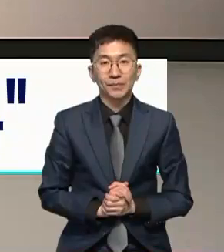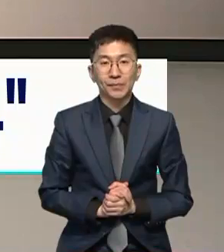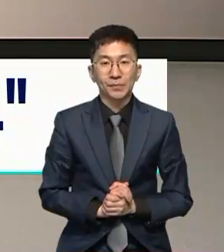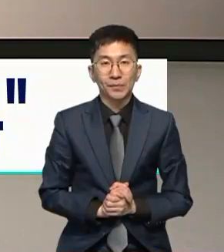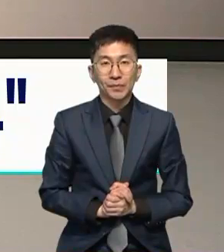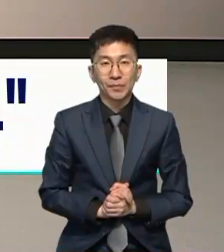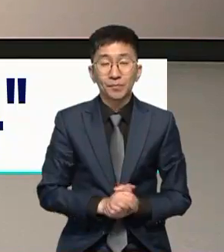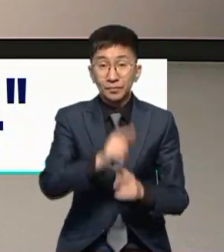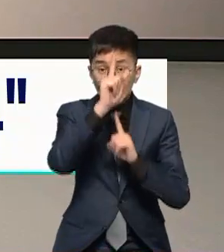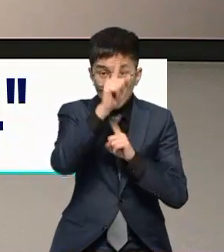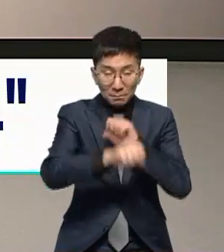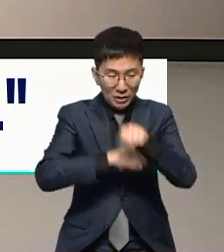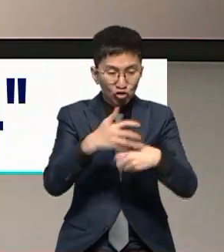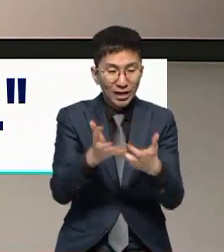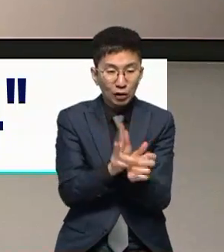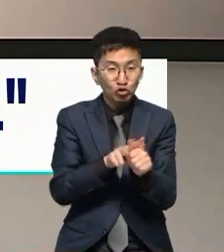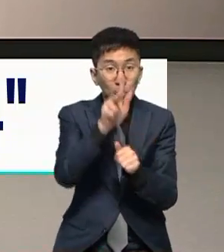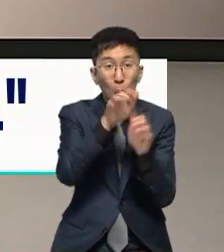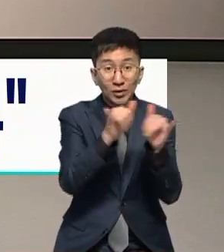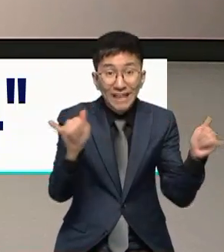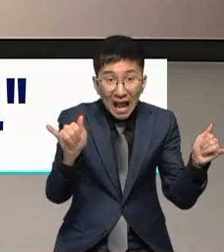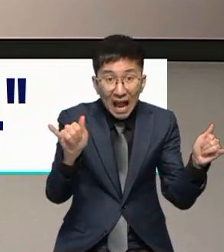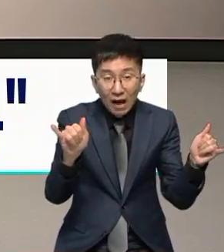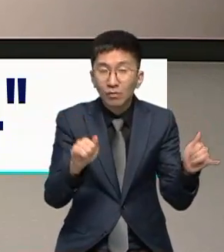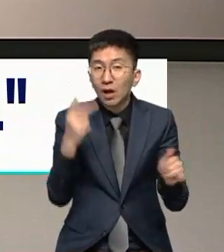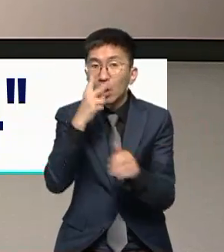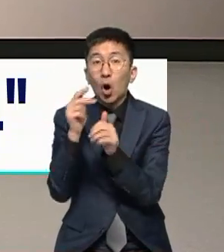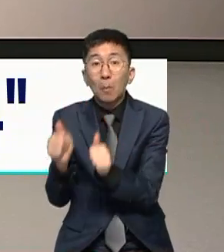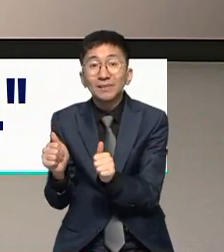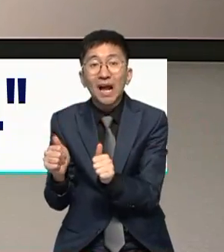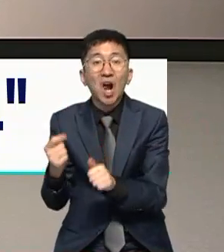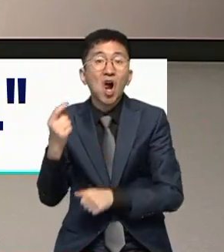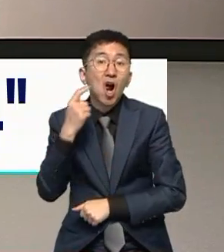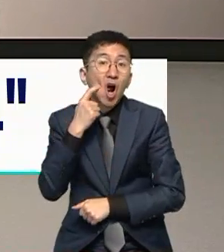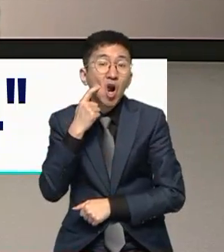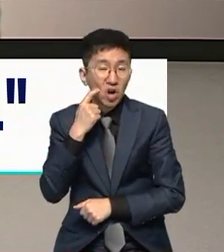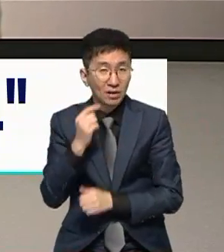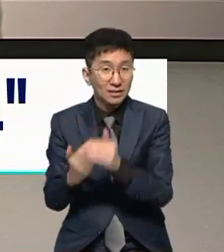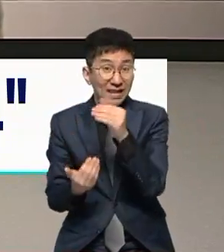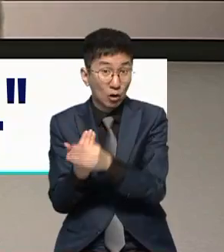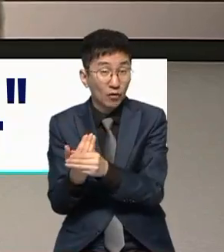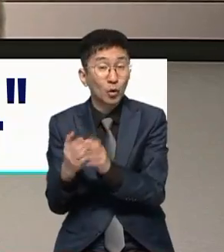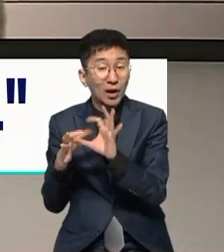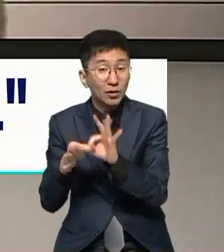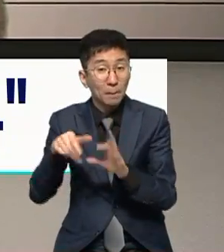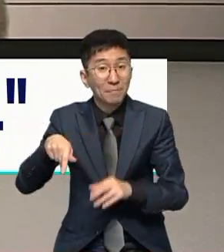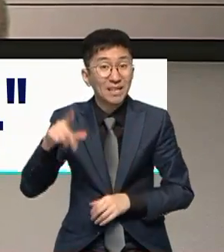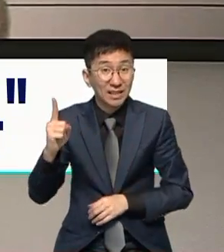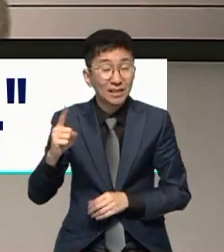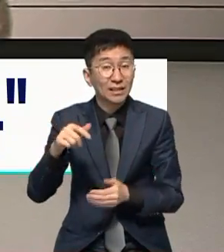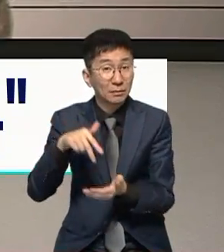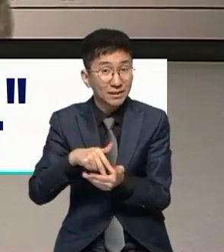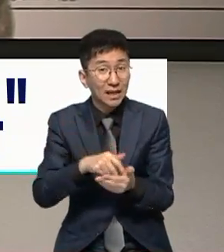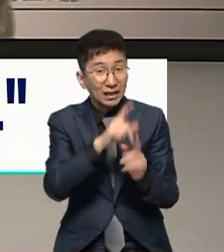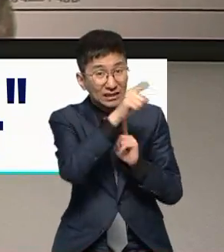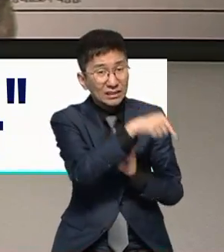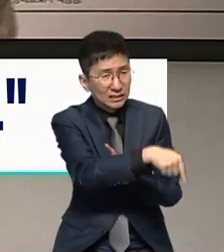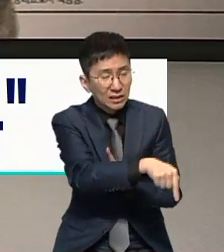(앵커) 이재명 민주당 후보와 이른바 검사 사칭 사건에 연루됐었던 PD가 이 후보를 향해 사실을 왜곡했다고 주장했습니다.